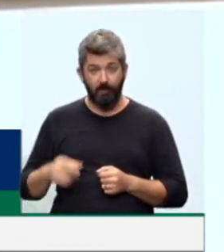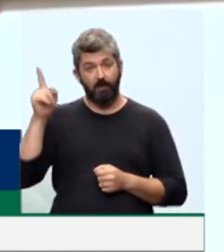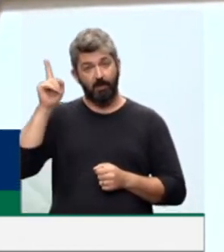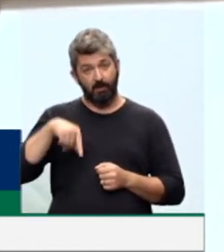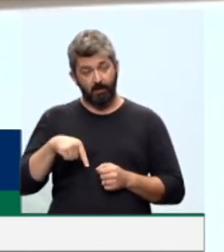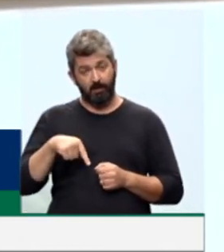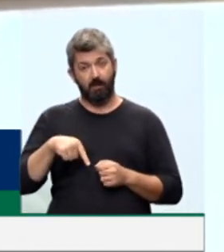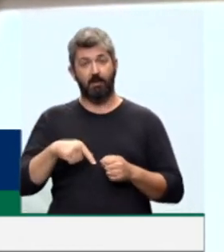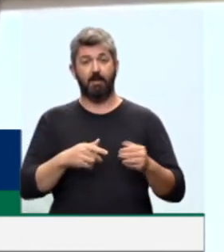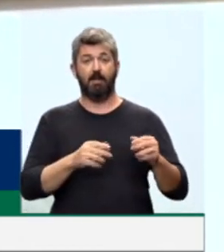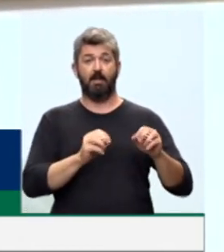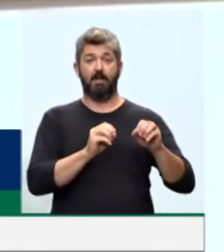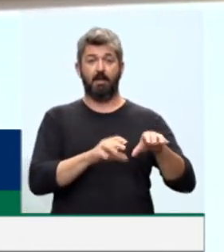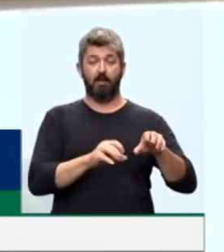APENAS PARA CONCLUIR PORQUE NUNCA DEVEMOS ESQUECER